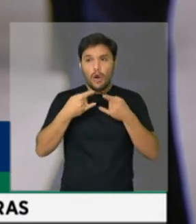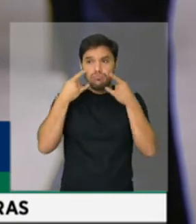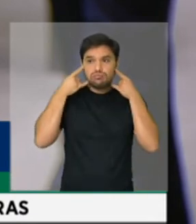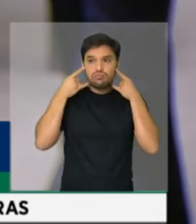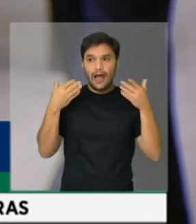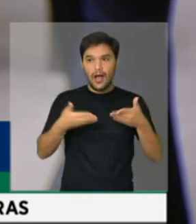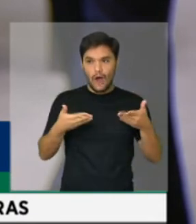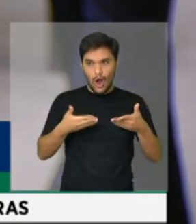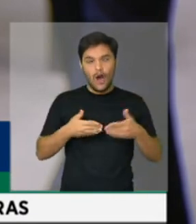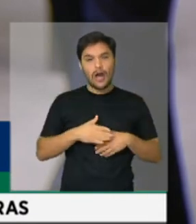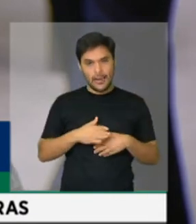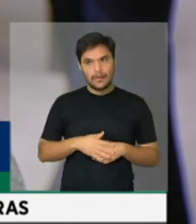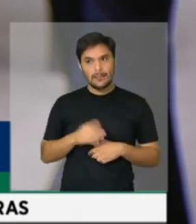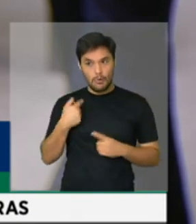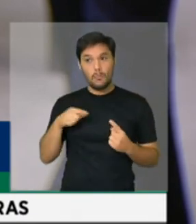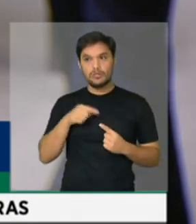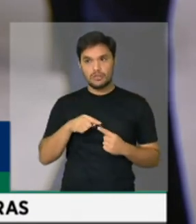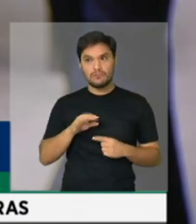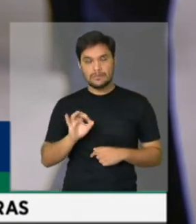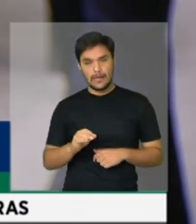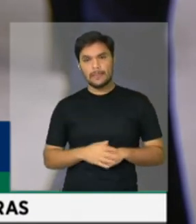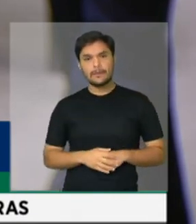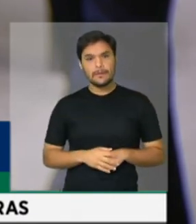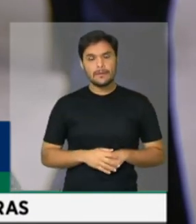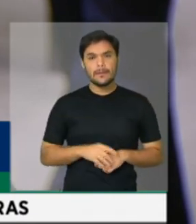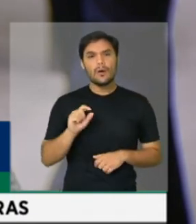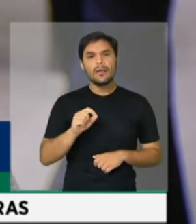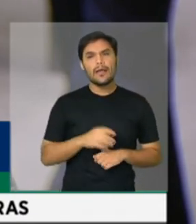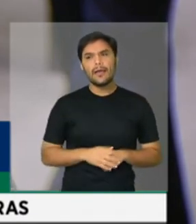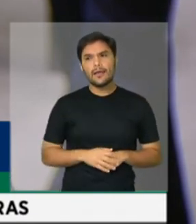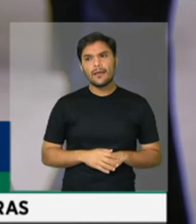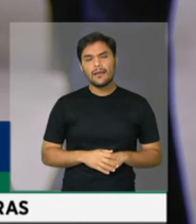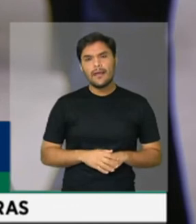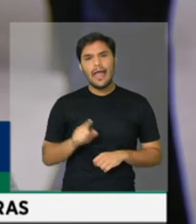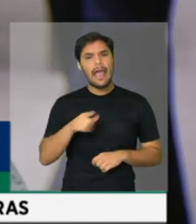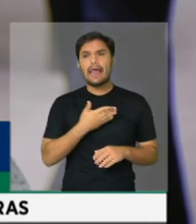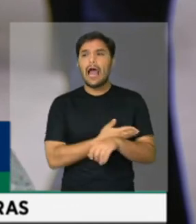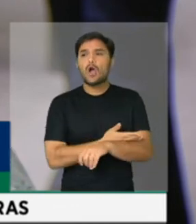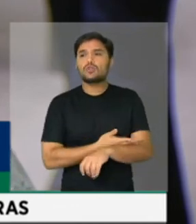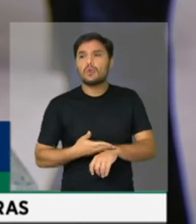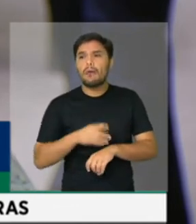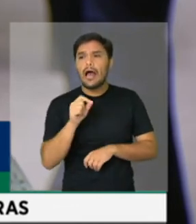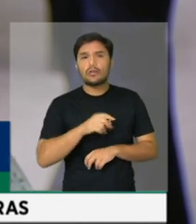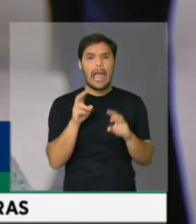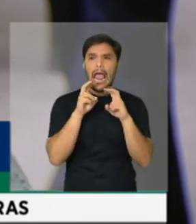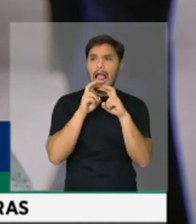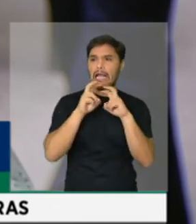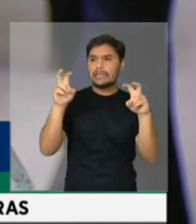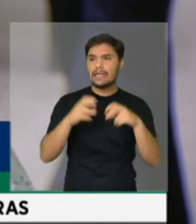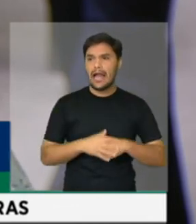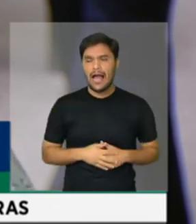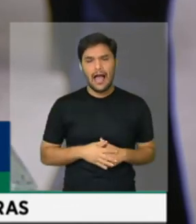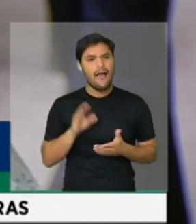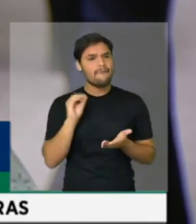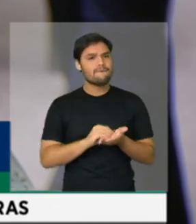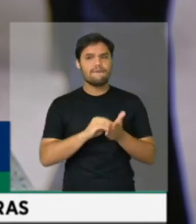30 DE ABRIL DE 2020 EM TODAS AS DEPENDÊNCIAS DAS CÂMARAS DOS DEPUTADOS NOS TERMOS DO DECRETO DISTRITAL NÚMERO 40640. TEMOS AQUI O DEPUTADO